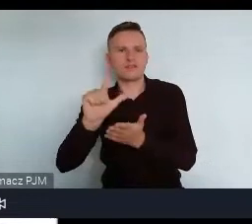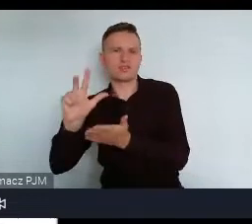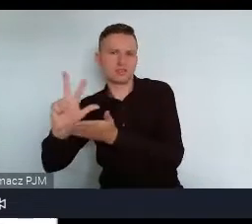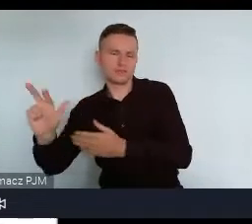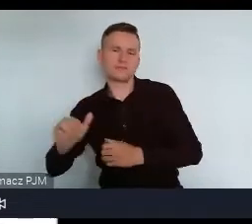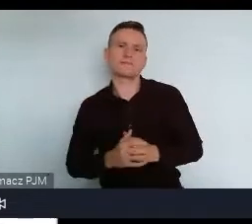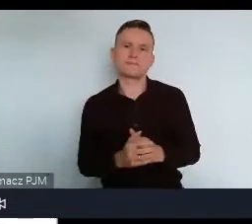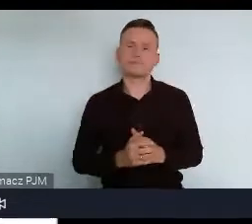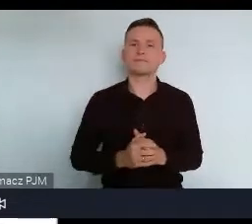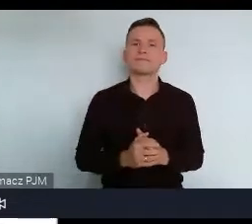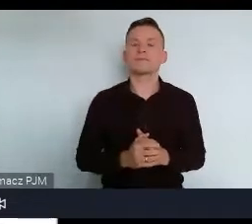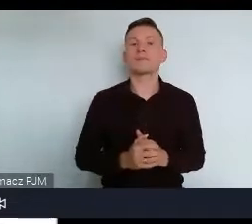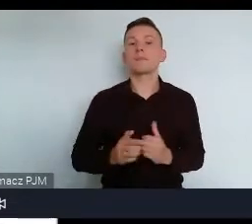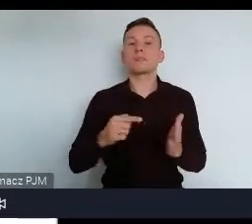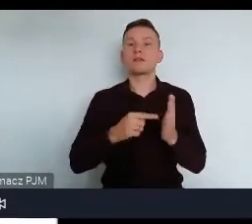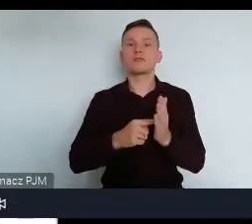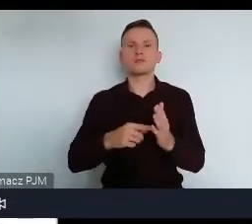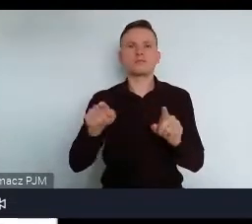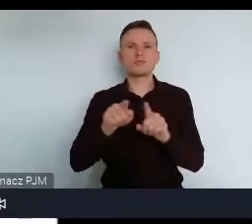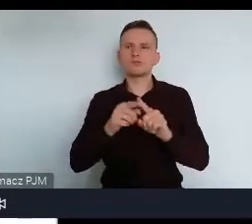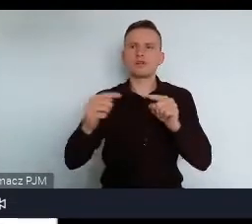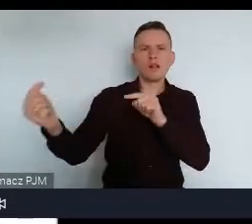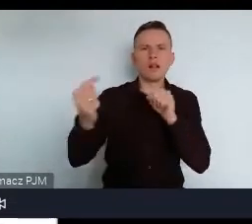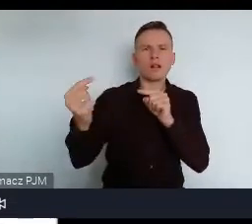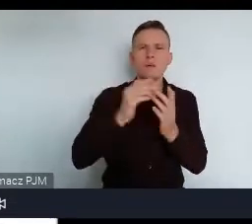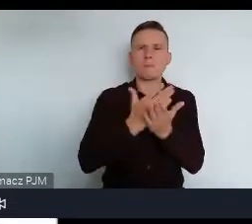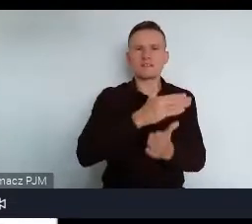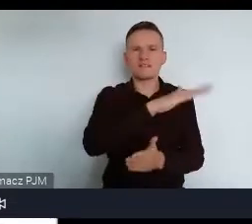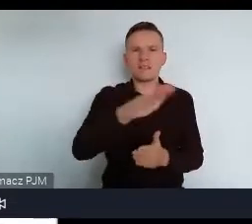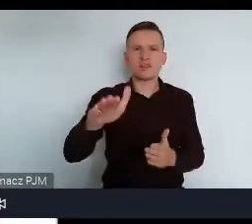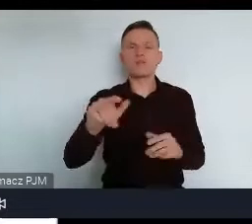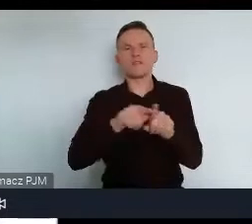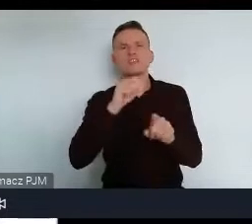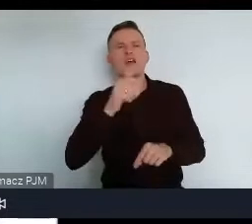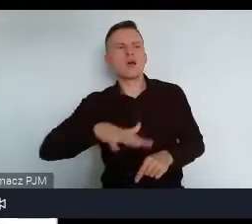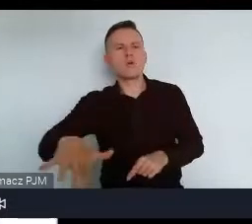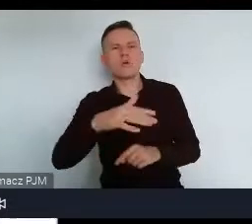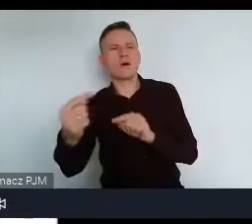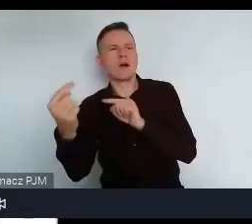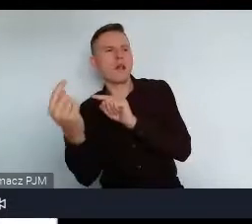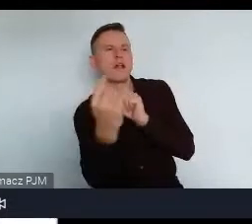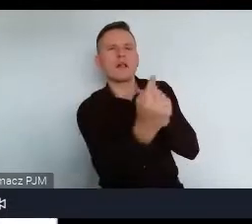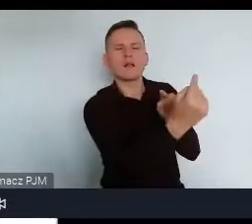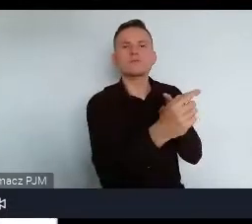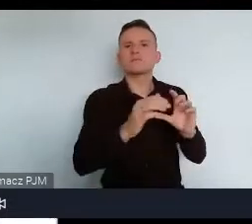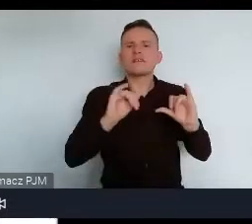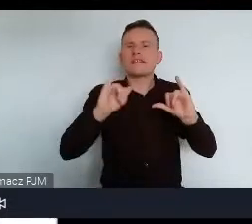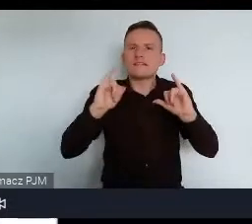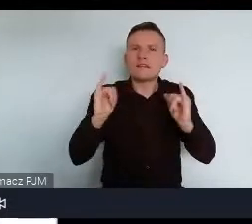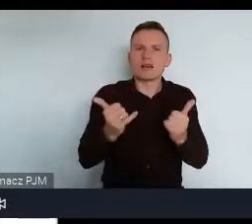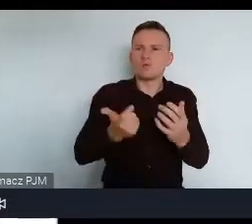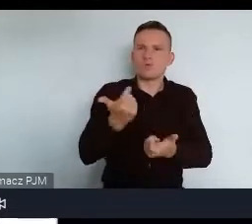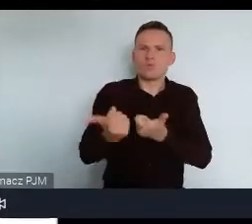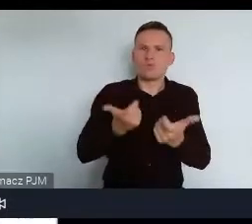Wzmocnienie dialogu na poziomie międzynarodowym i europejskim na temat tego, w jaki sposób odnieść się do Celów SDG